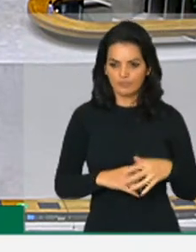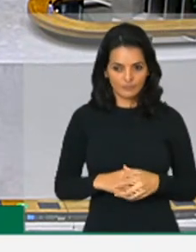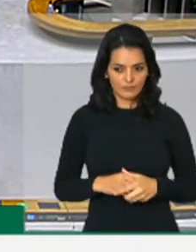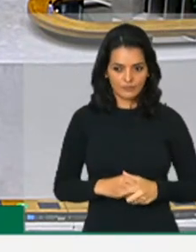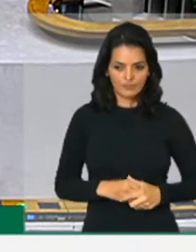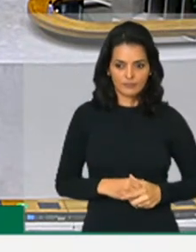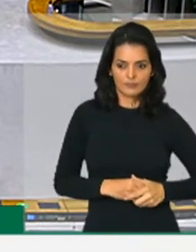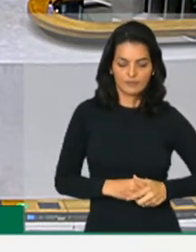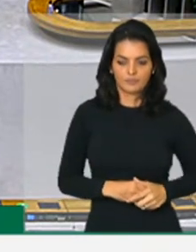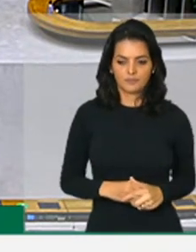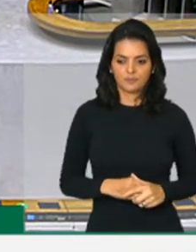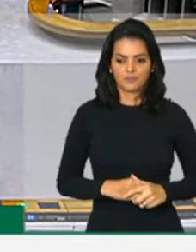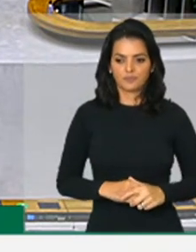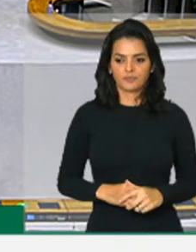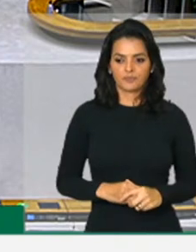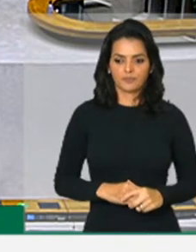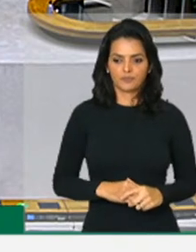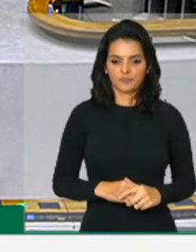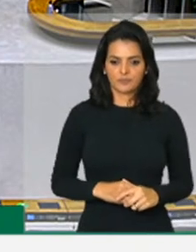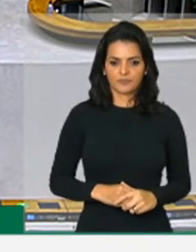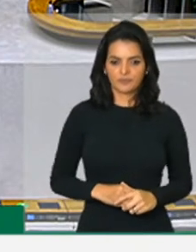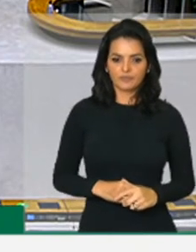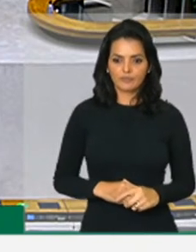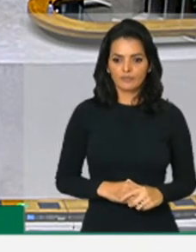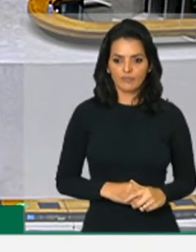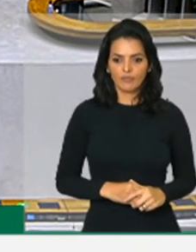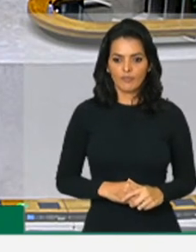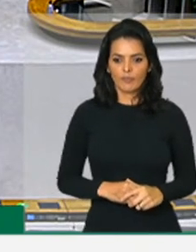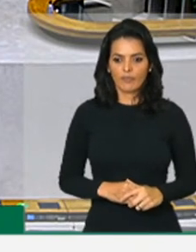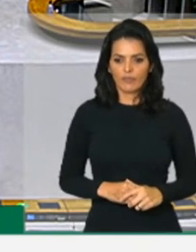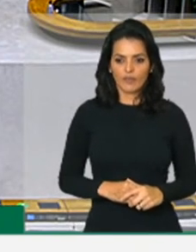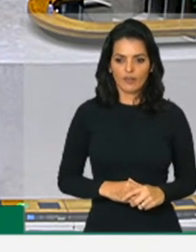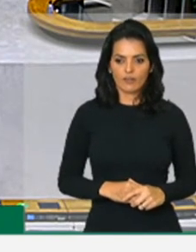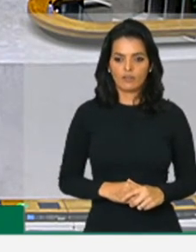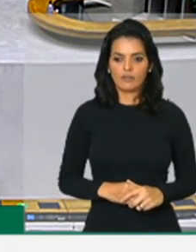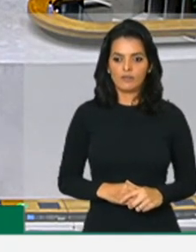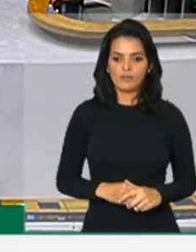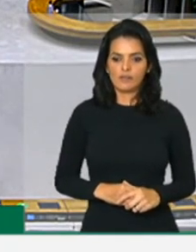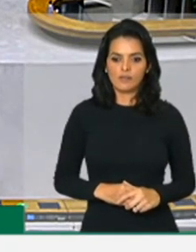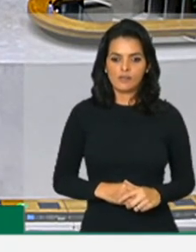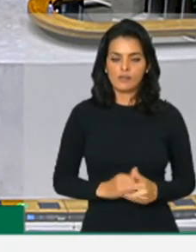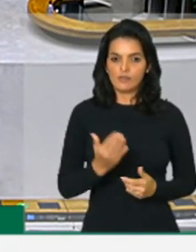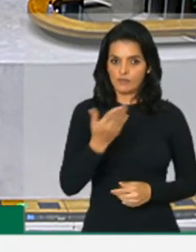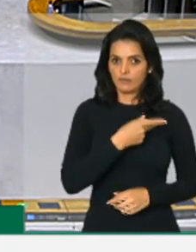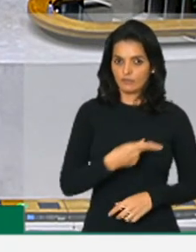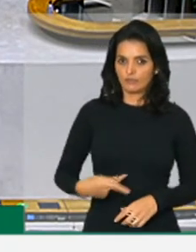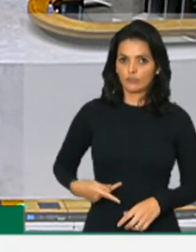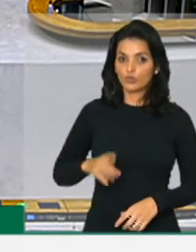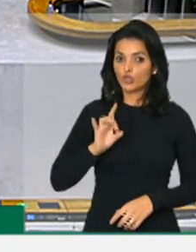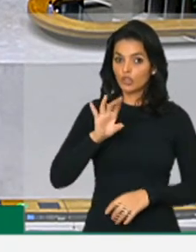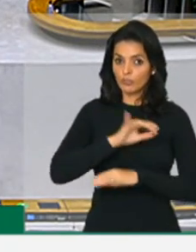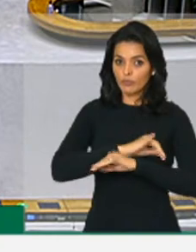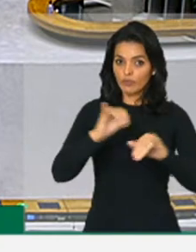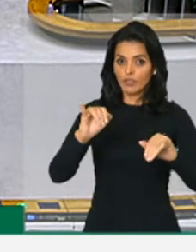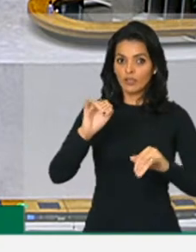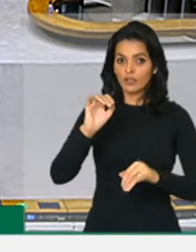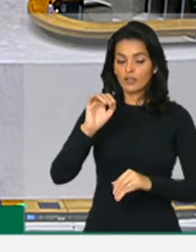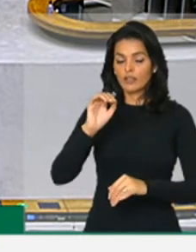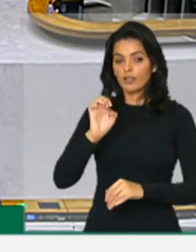VOTAÇÃO ANTERIOR. OBRIGADO, PRESIDENTE. [DEPUTADA]: TEMPO DE LÍDER TAMBÉM QUANDO OPORTUNO. -- [DEPUTADO]: A MAIORIA ENCAMINHA SIM, PRESIDENTE. -- [DEPUTADO]: